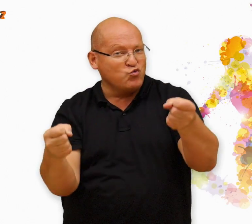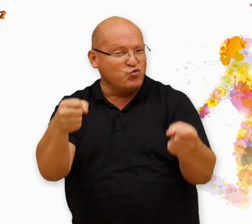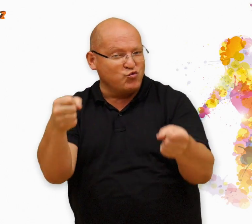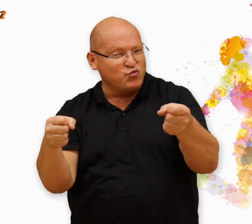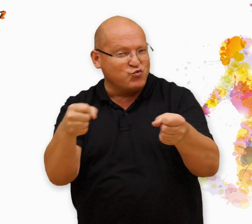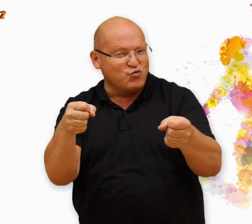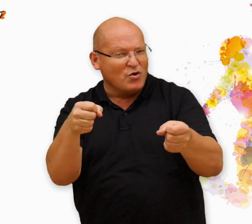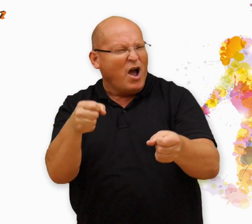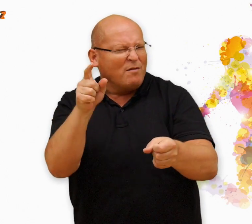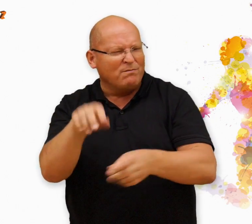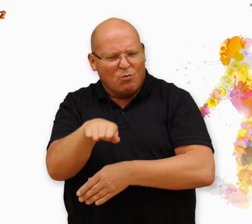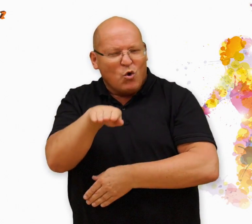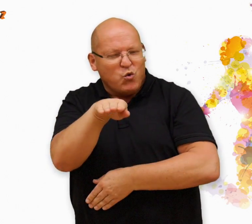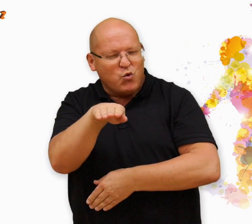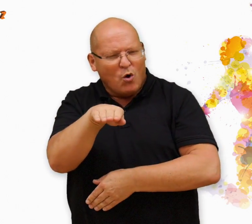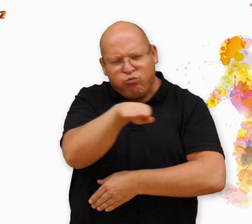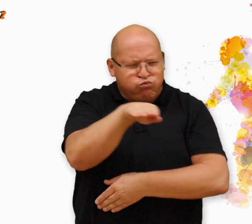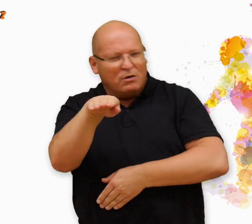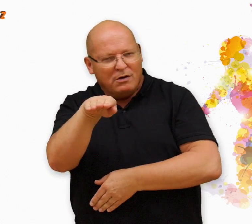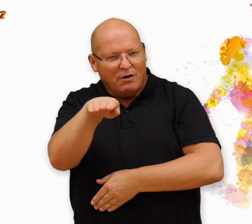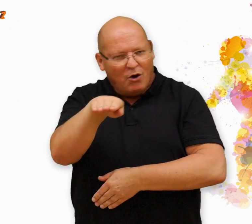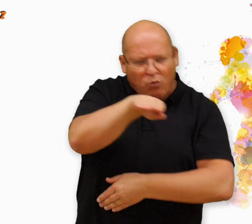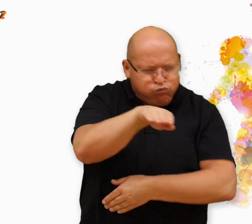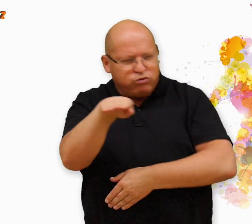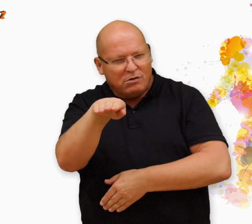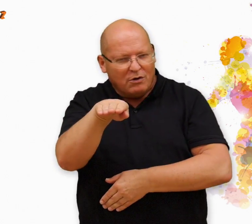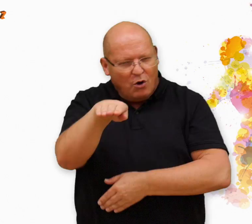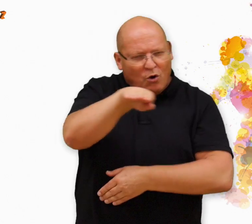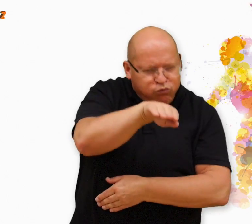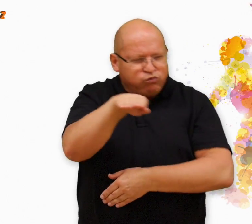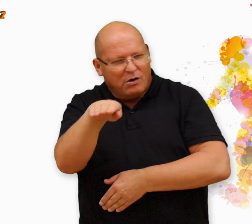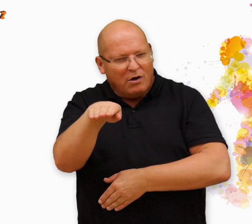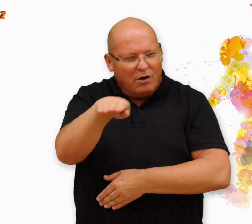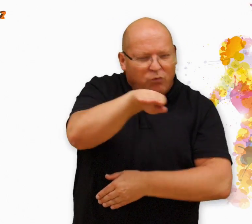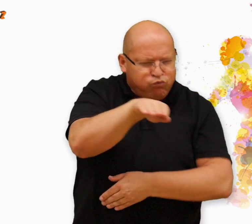Sie fährt immer wie eine Wilde ZICK ZACK. Quer über alle Fahrbahnen.